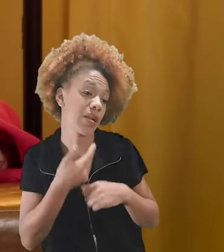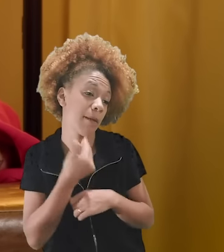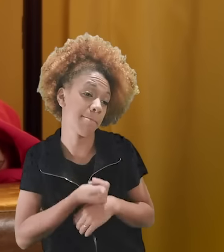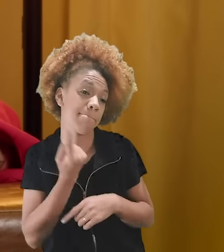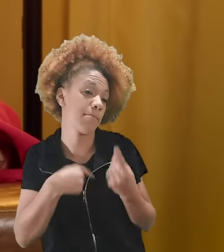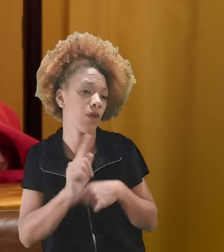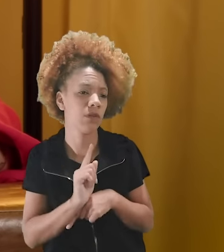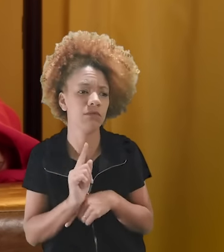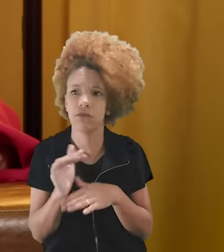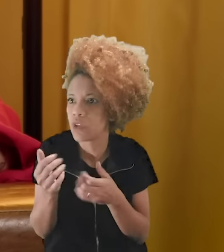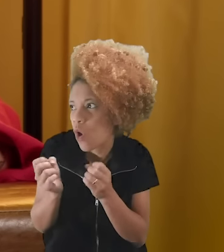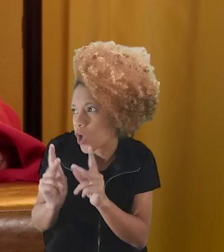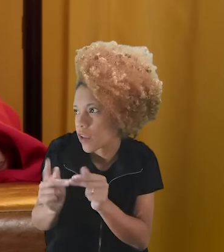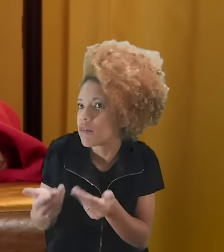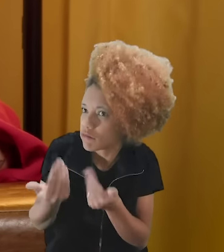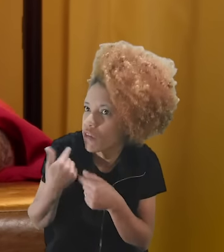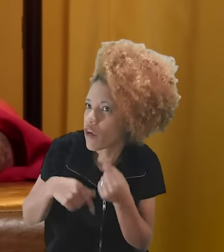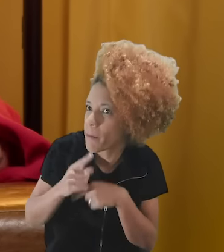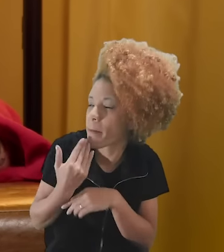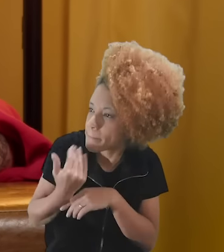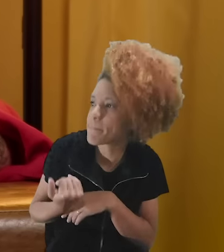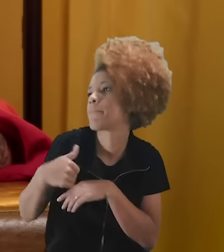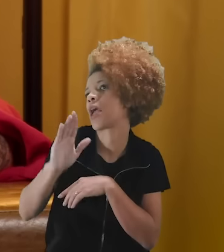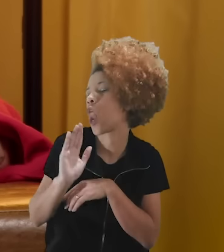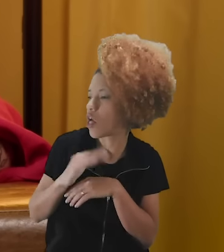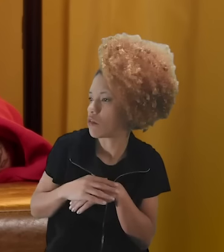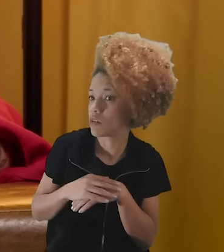melhorar muito Daí eu falei então tá bom então vou melhorar muito vou melhorar mais do que isso então